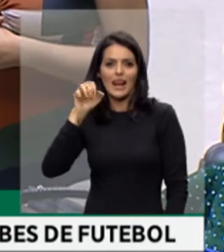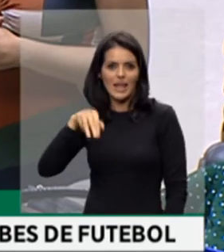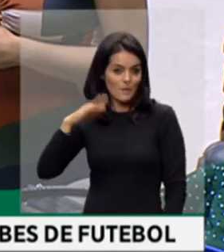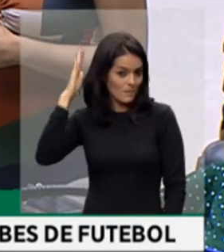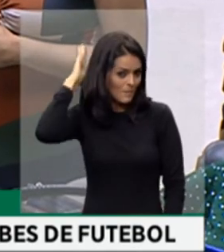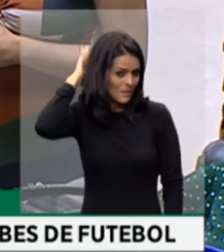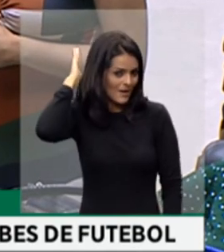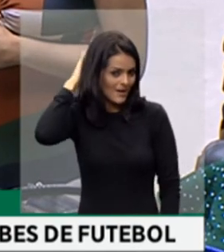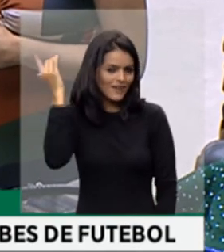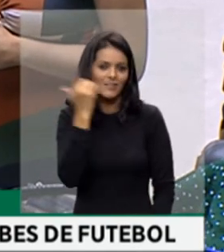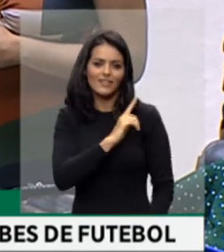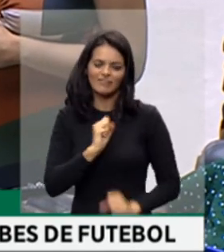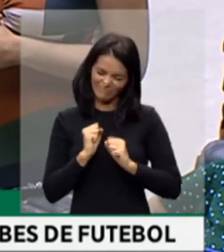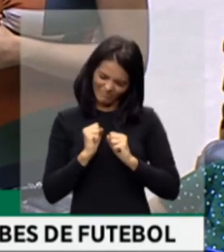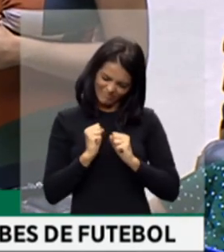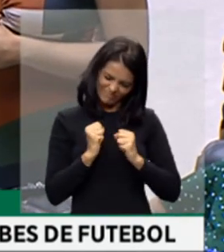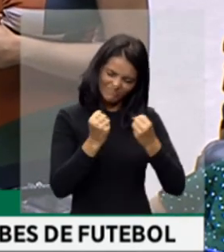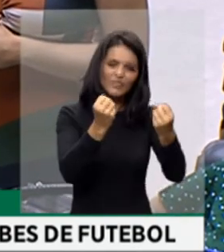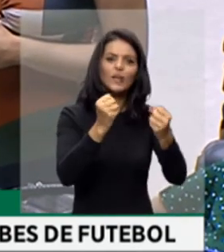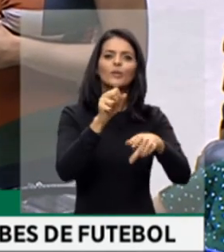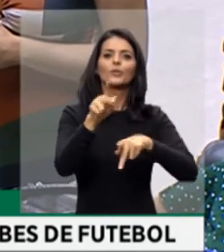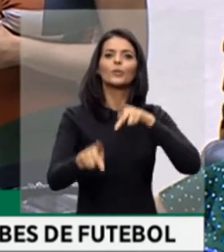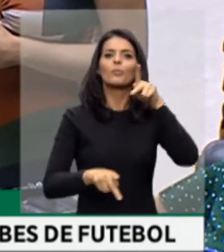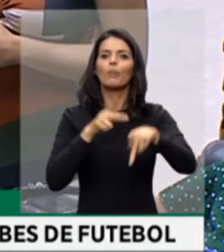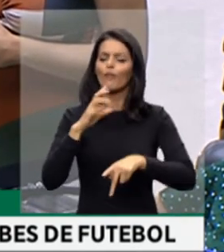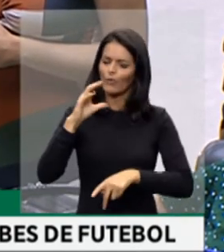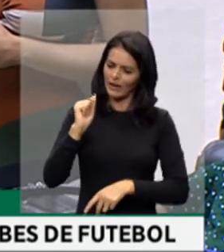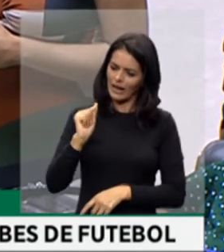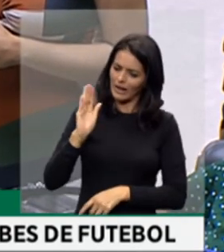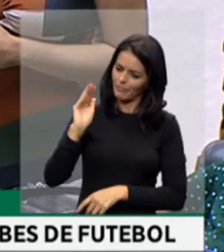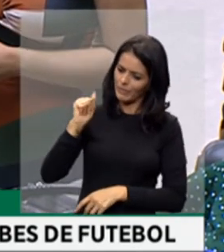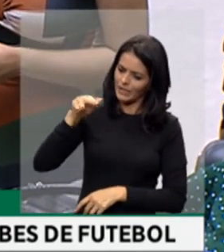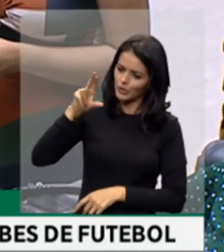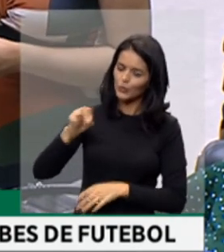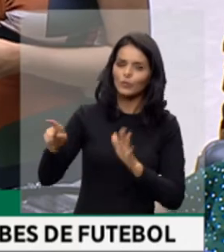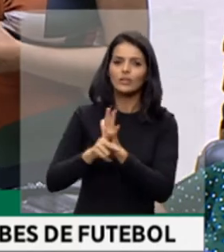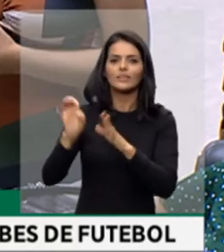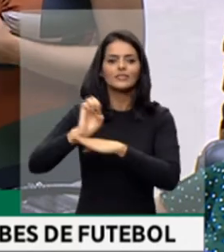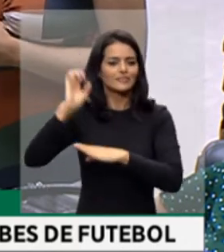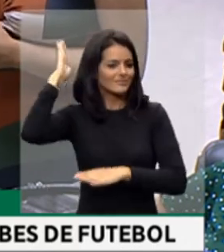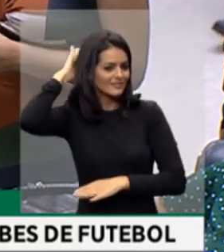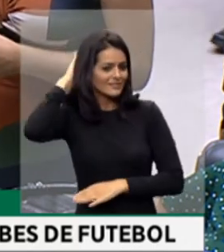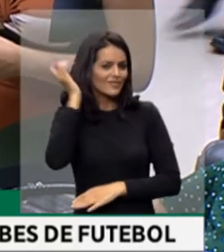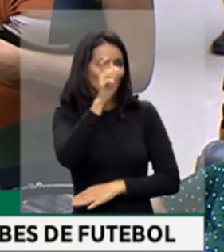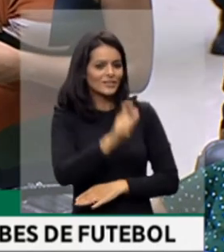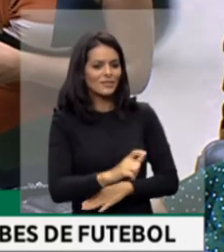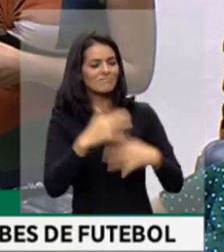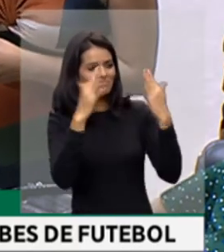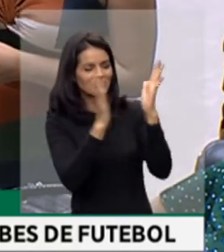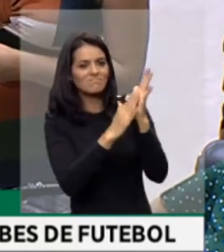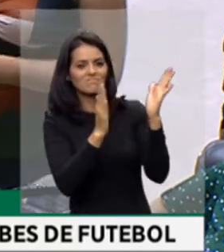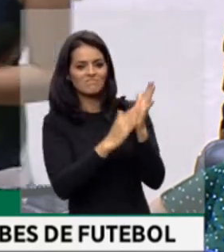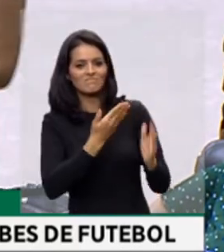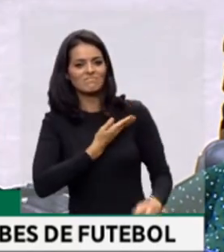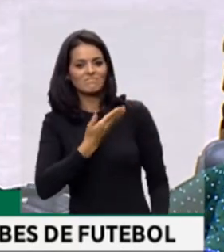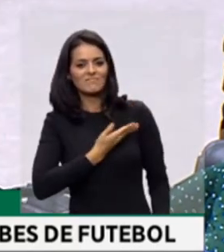ORGULHO COMPARTIR CONTIGO COM A NOSSA LÍDER SÂMIA BONFIM COM A CHEGADA DA VIVI REIS AGORA NOS PRÓXIMOS ANOS MAS FOI ORGULHO DIVIDIR CONTIGO ESSES DOIS ANOS DE MUITA LUTA